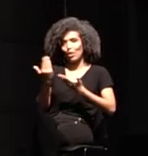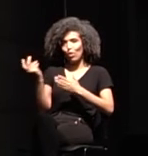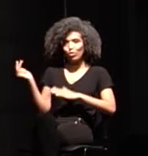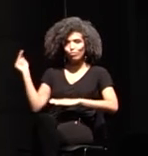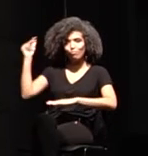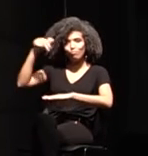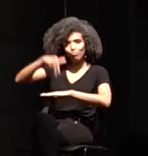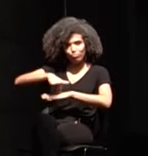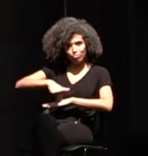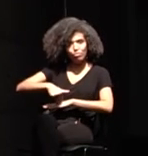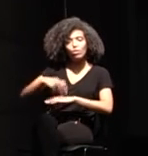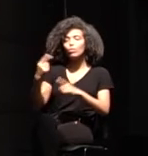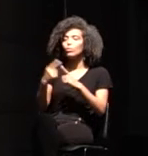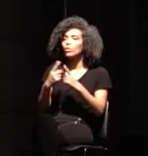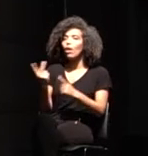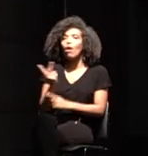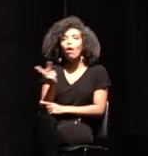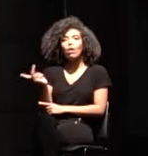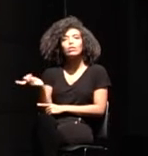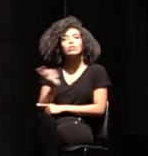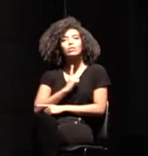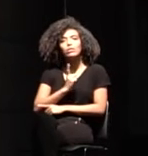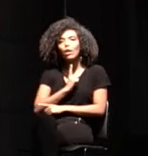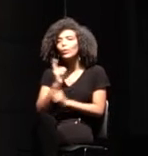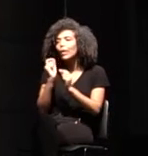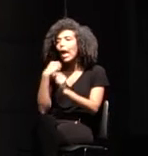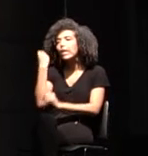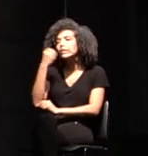Elas trazem diversas experiências.